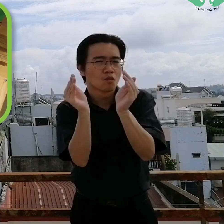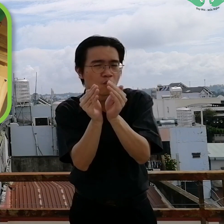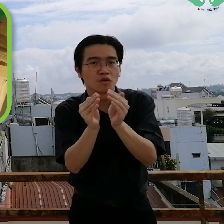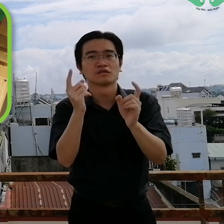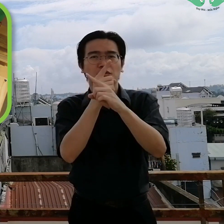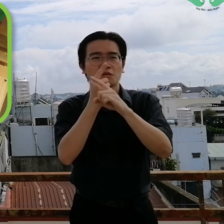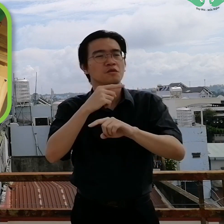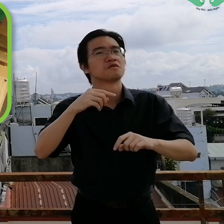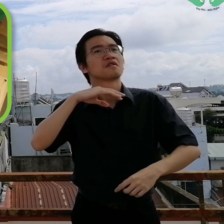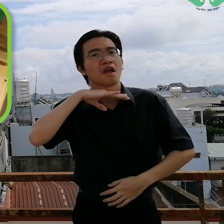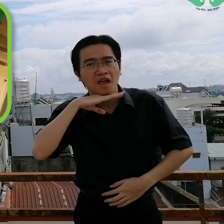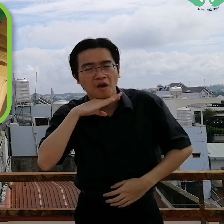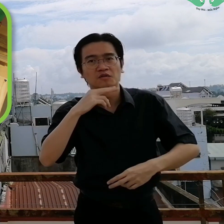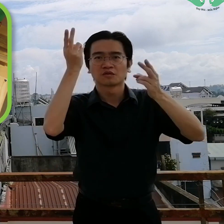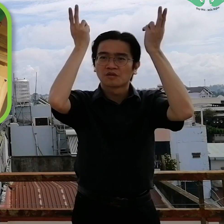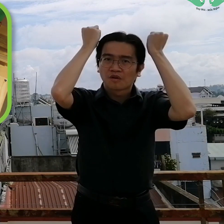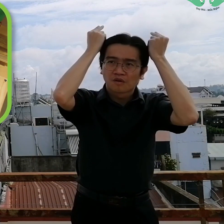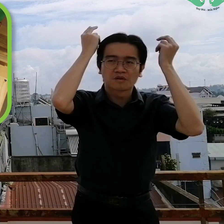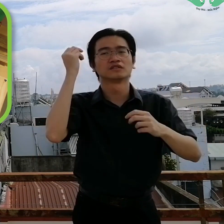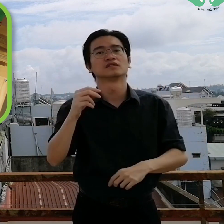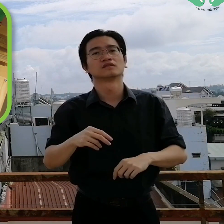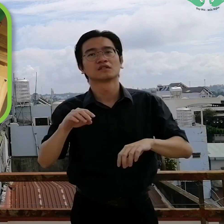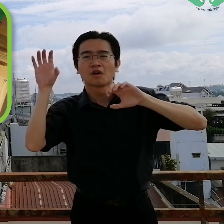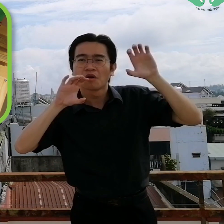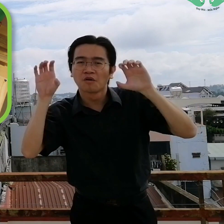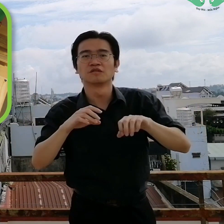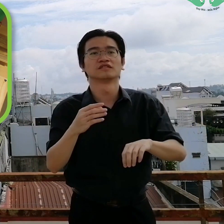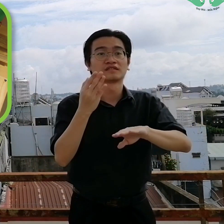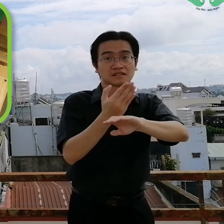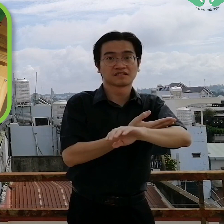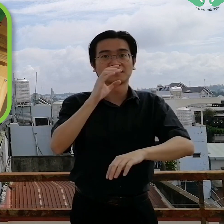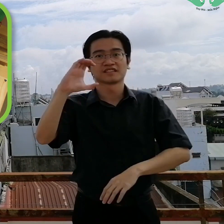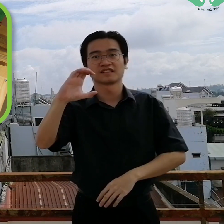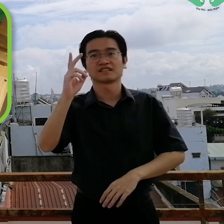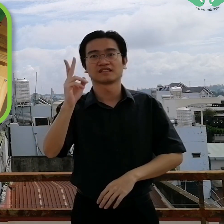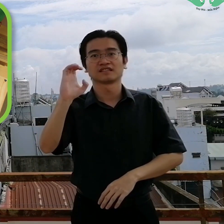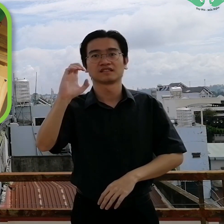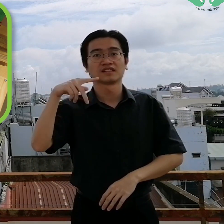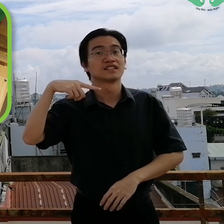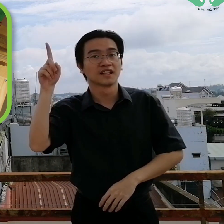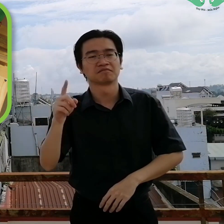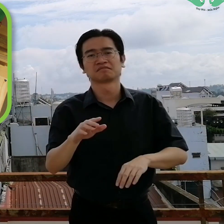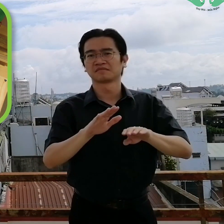Ngoài ra có nhiều kiểu dáng khác nhau như: kiểu heo, thỏ, gấu, cá chép…